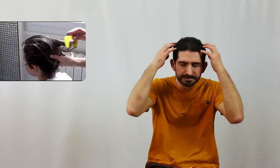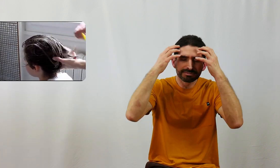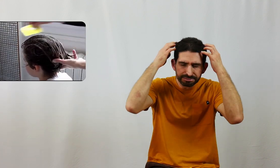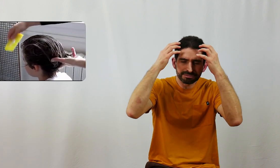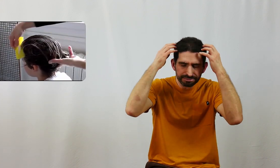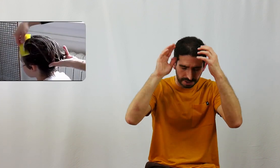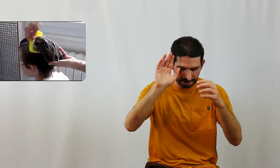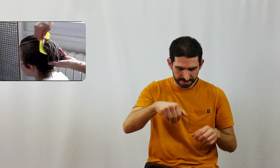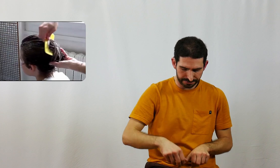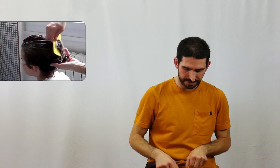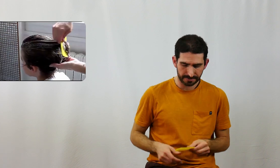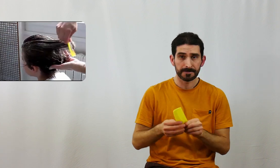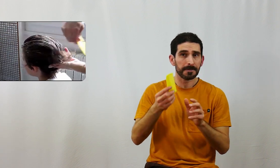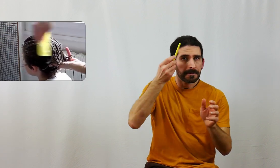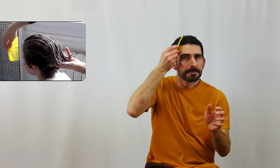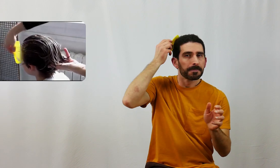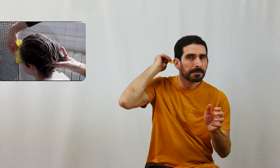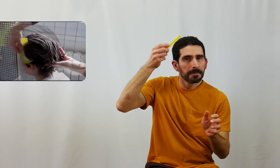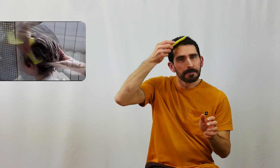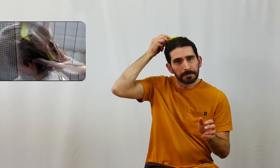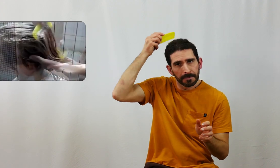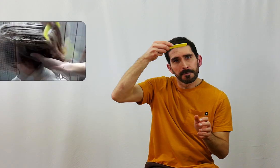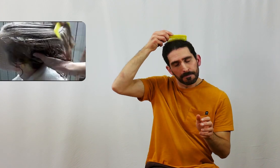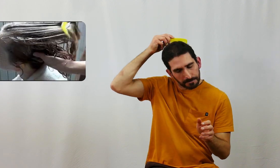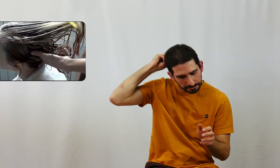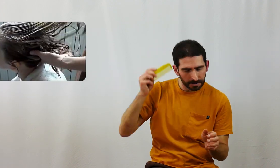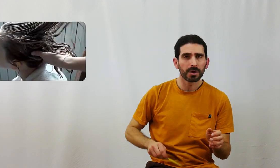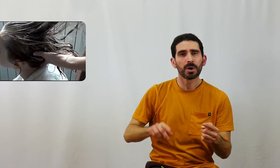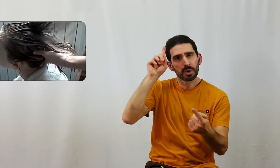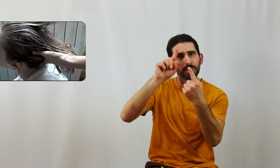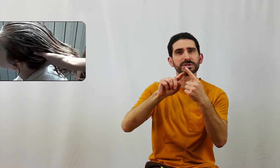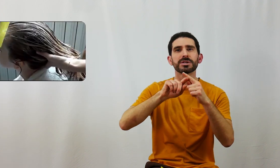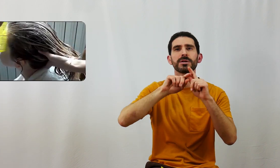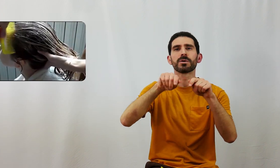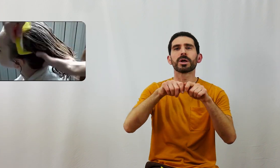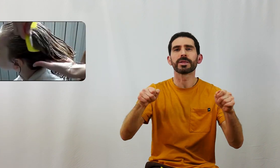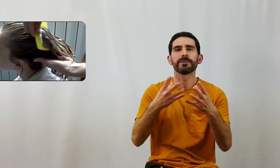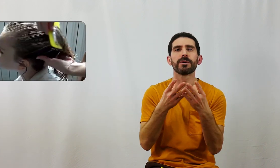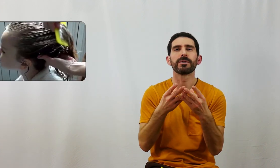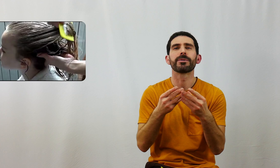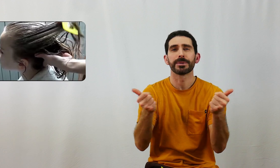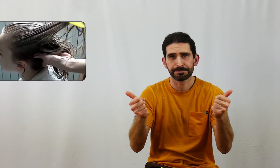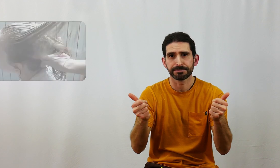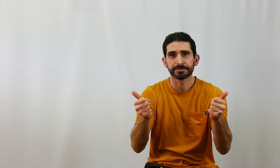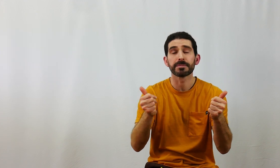Se masser la tête puis utiliser ce peigne L'objectif est d'ôter les noeuds.